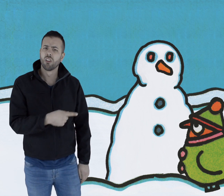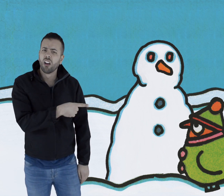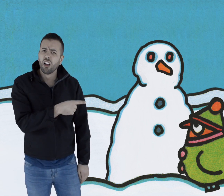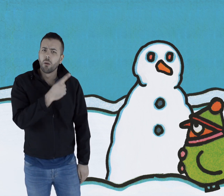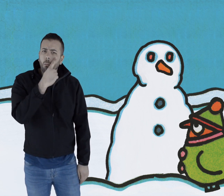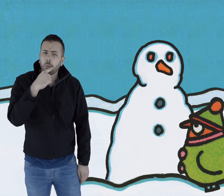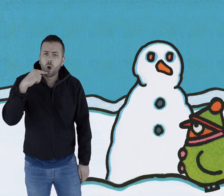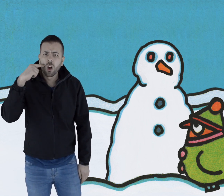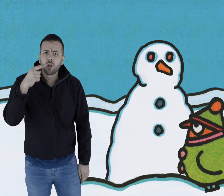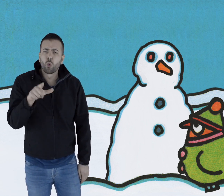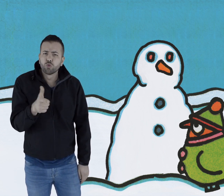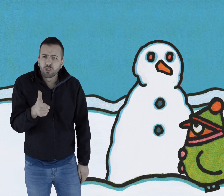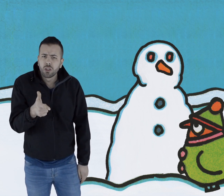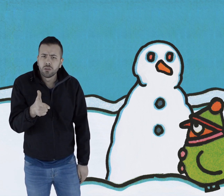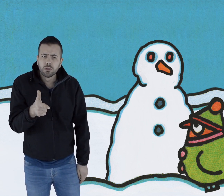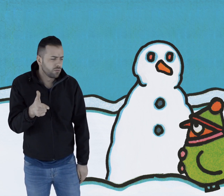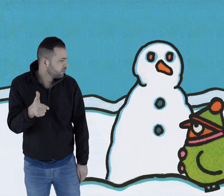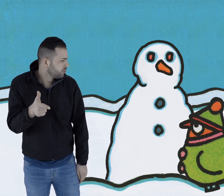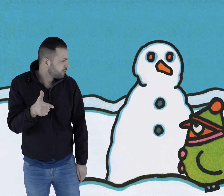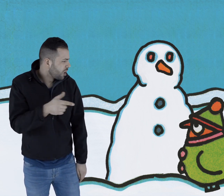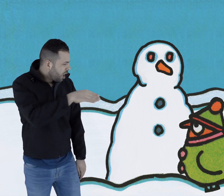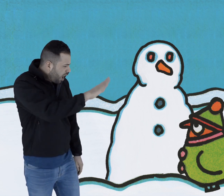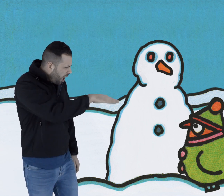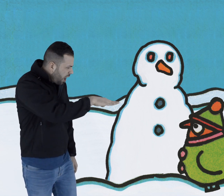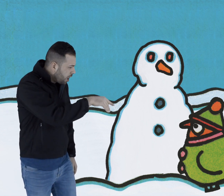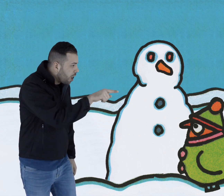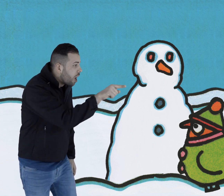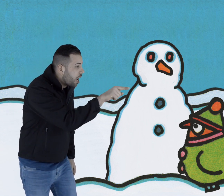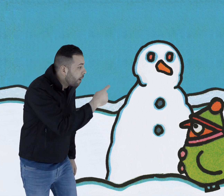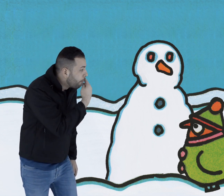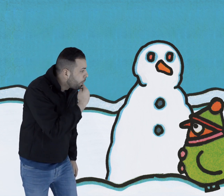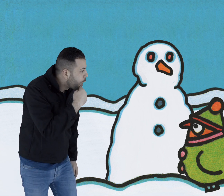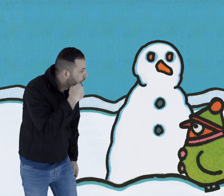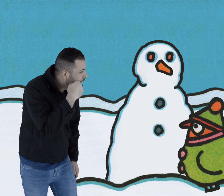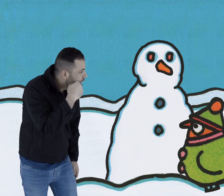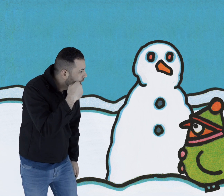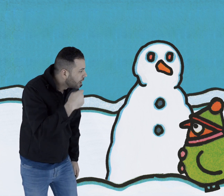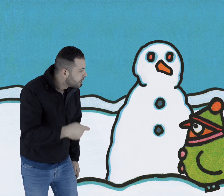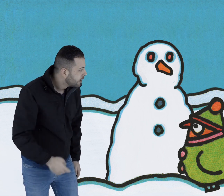non ha la bocca ! ehi... fate la bocca !